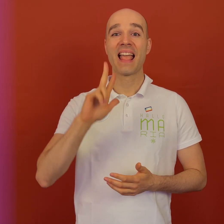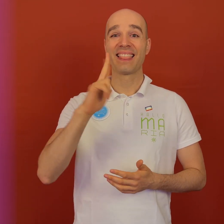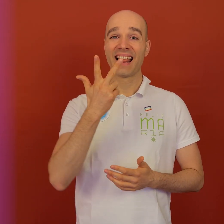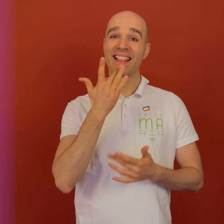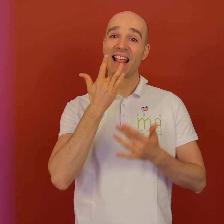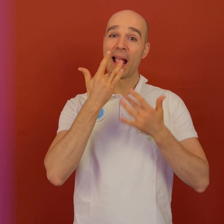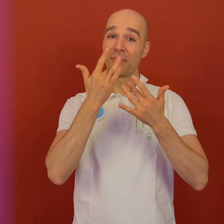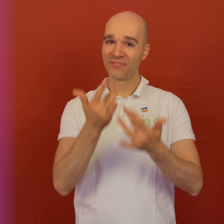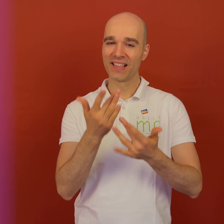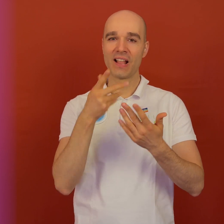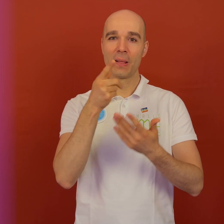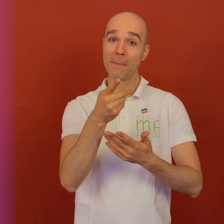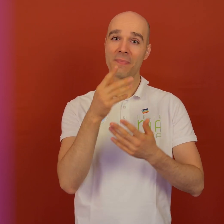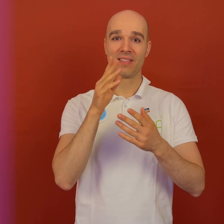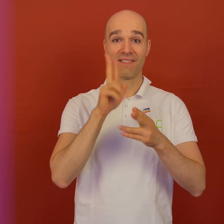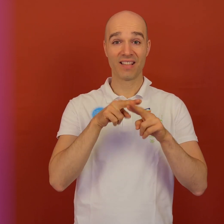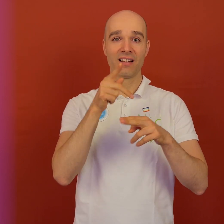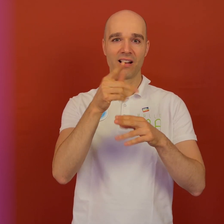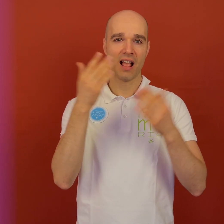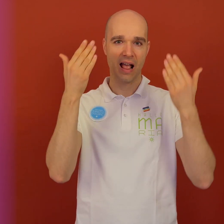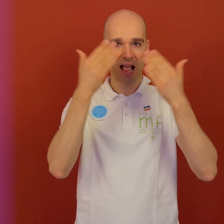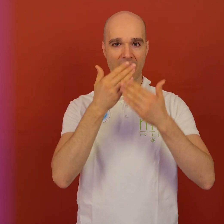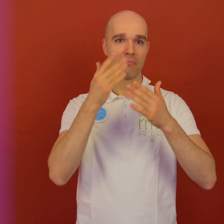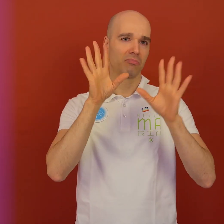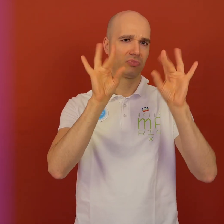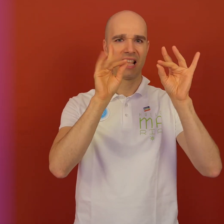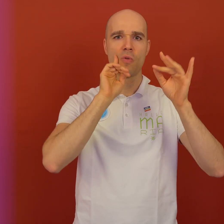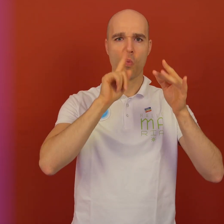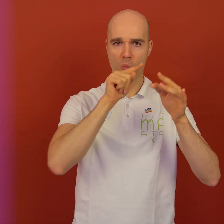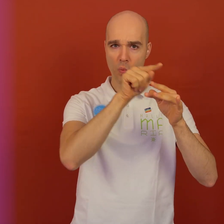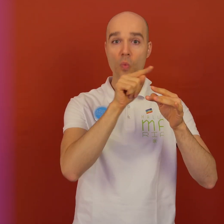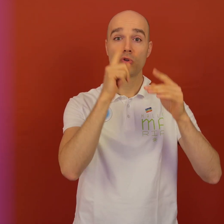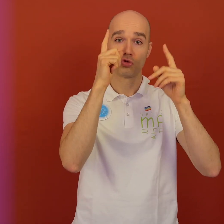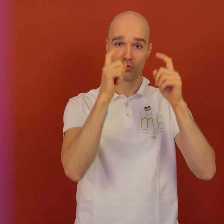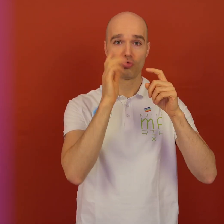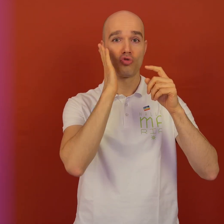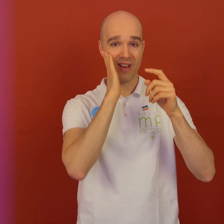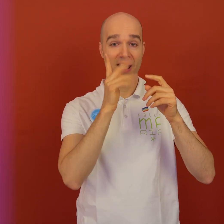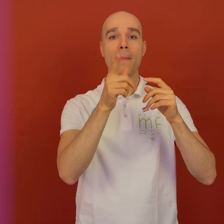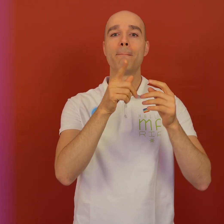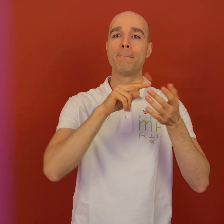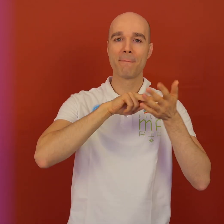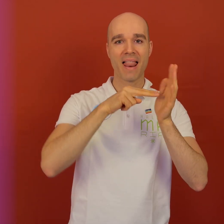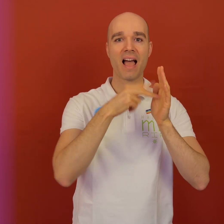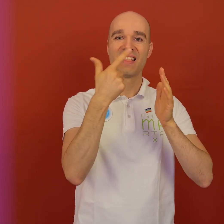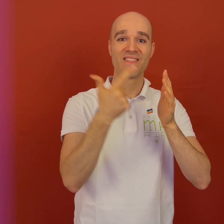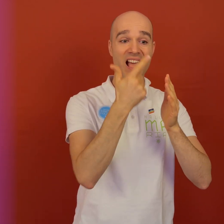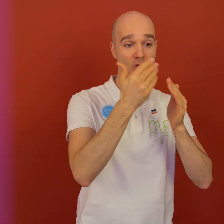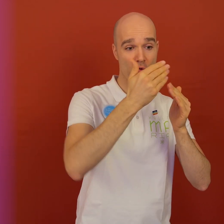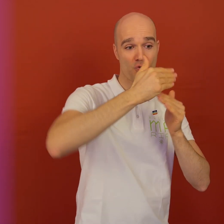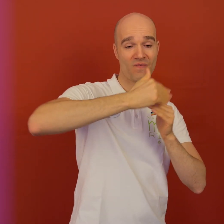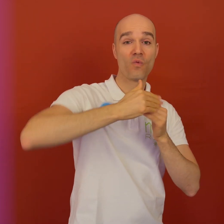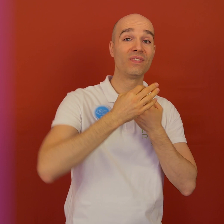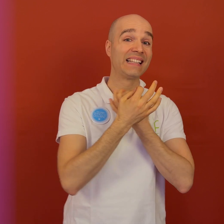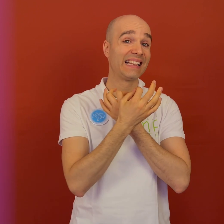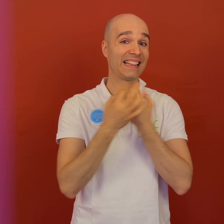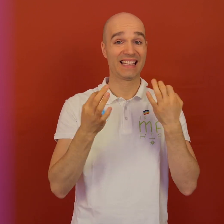Die dritte Empfehlung ist: Wenn du zum Beispiel abends um 10 Uhr ins Bett gehst, solltest du dich schon zwei Stunden vorher